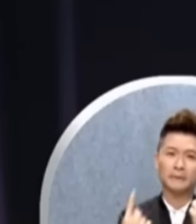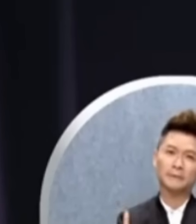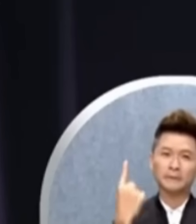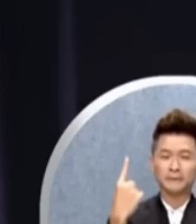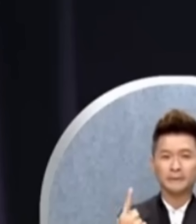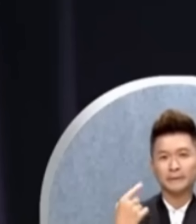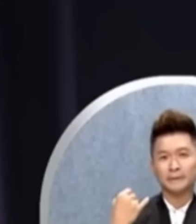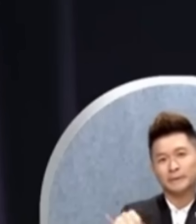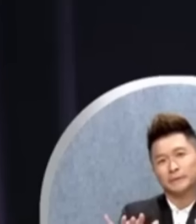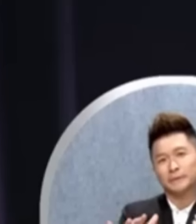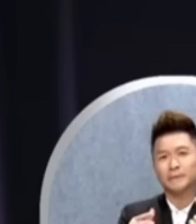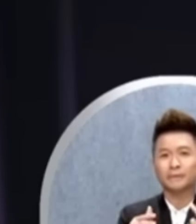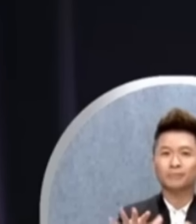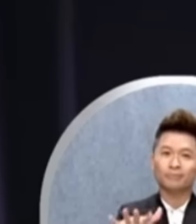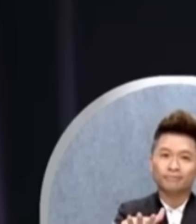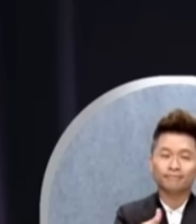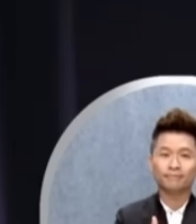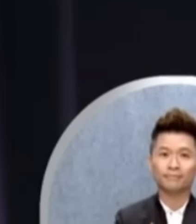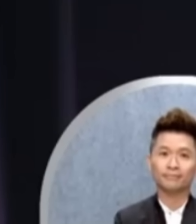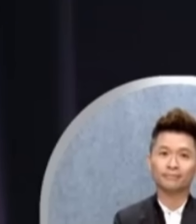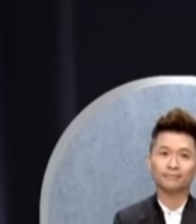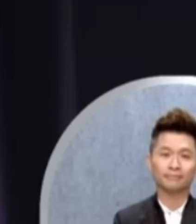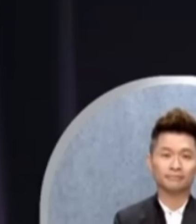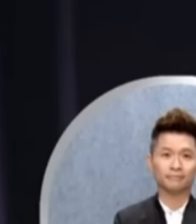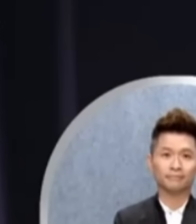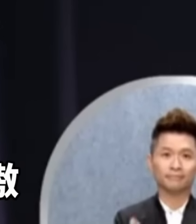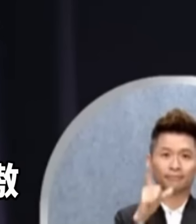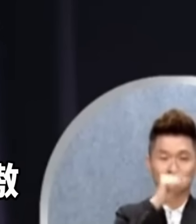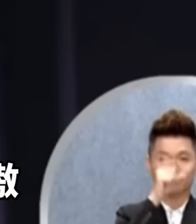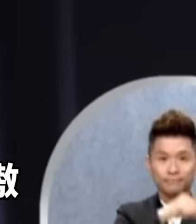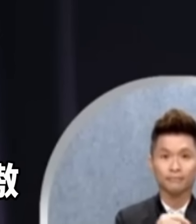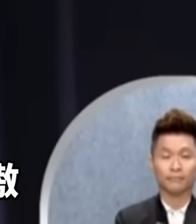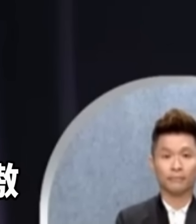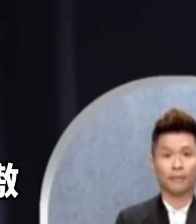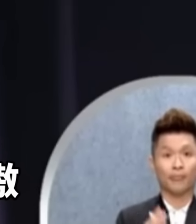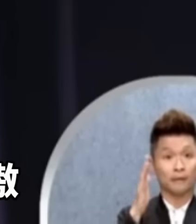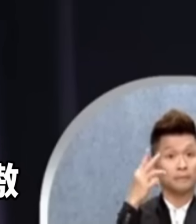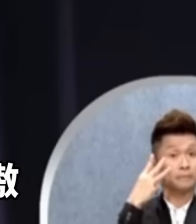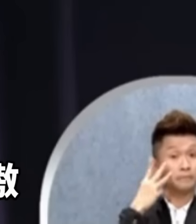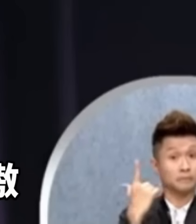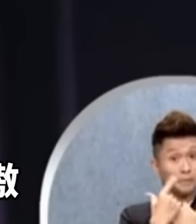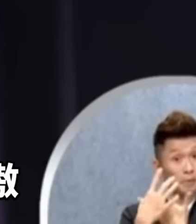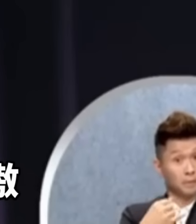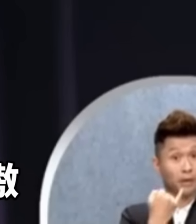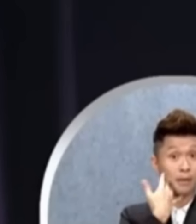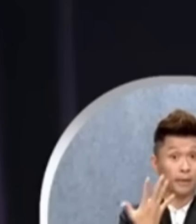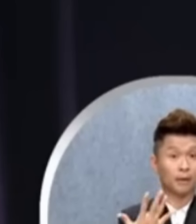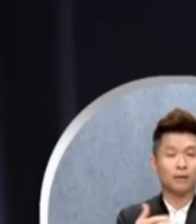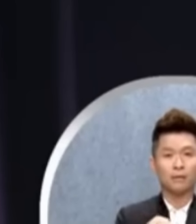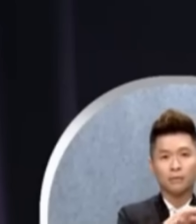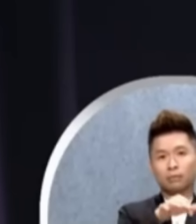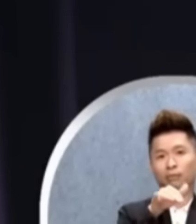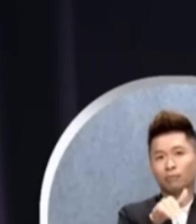我們這個叫做政治學臺北嗎 我們經濟不能驕傲 政治不能驕傲 各位好朋友